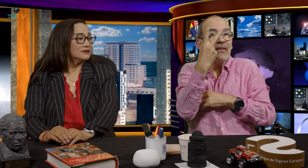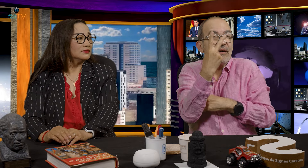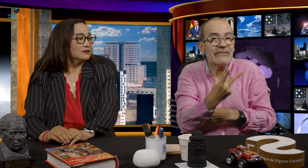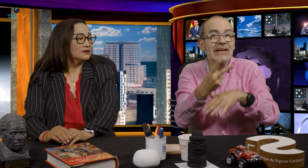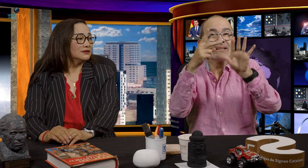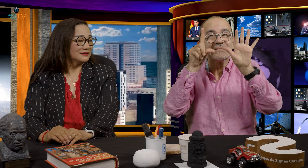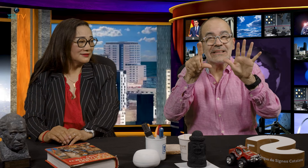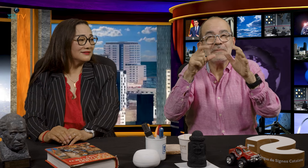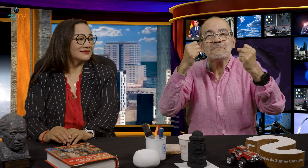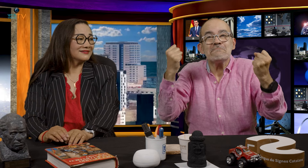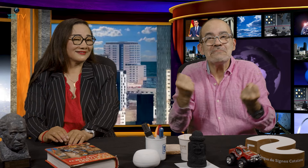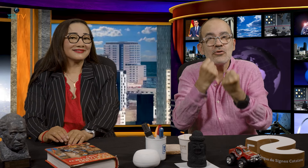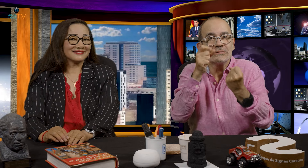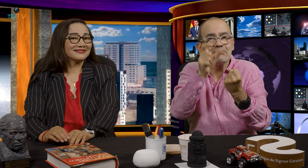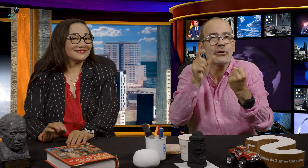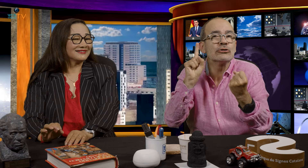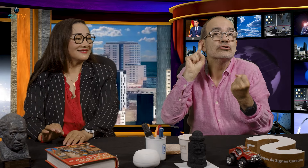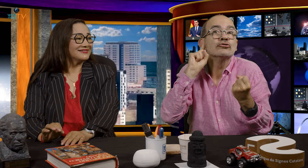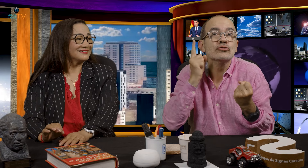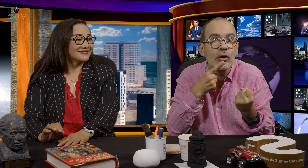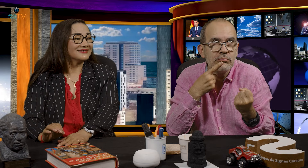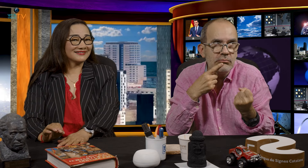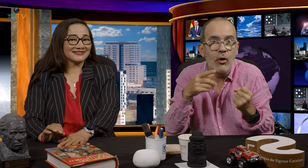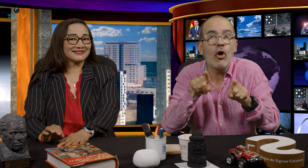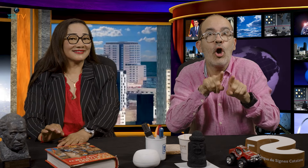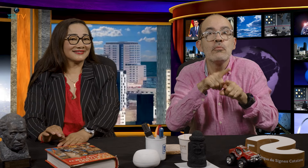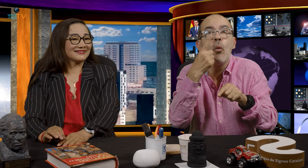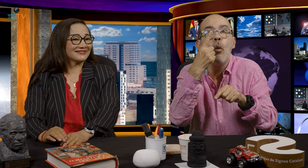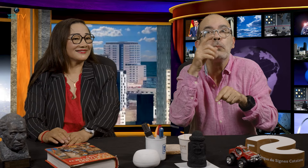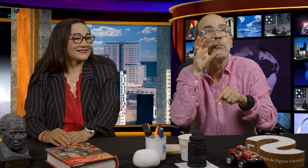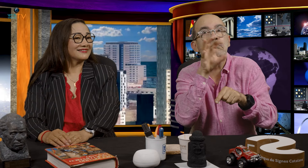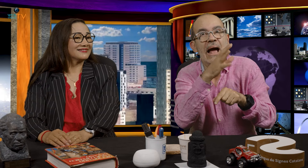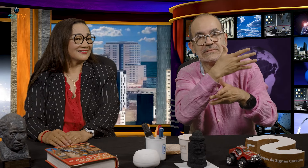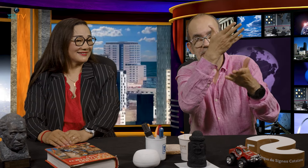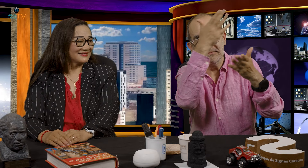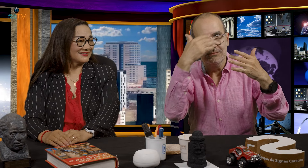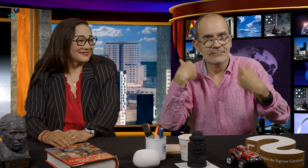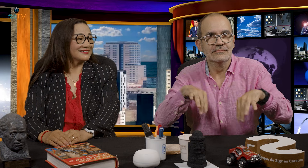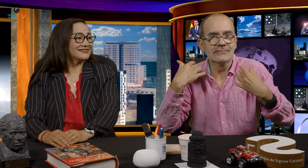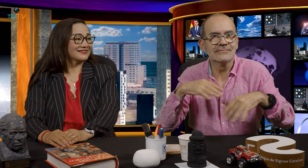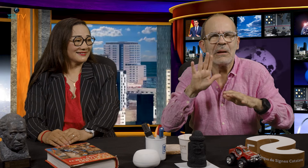¿Sabíais? Hay 27 millones de personas sordas, casi como un país entero.